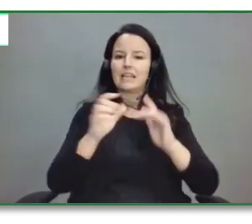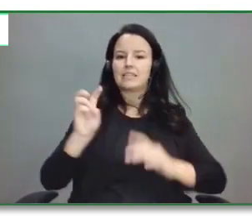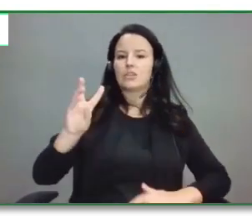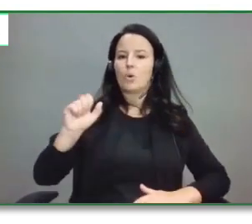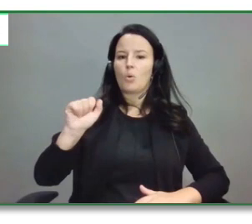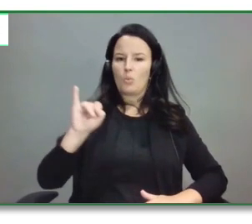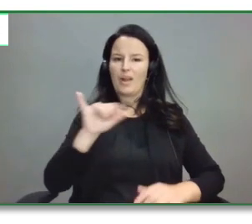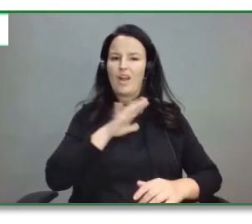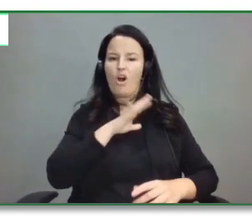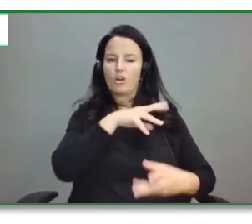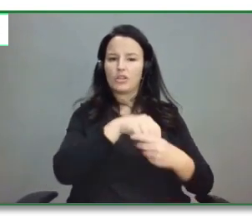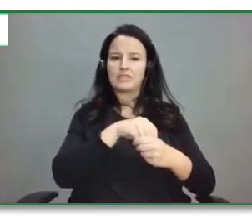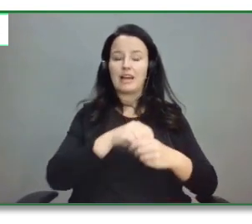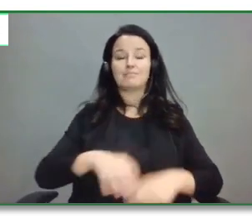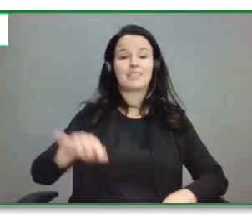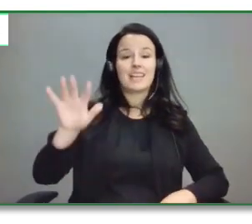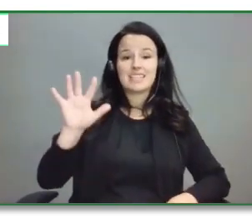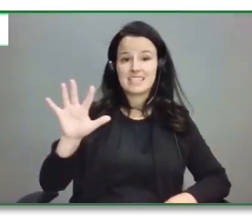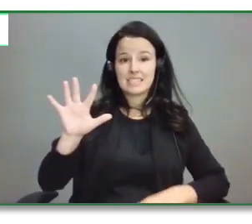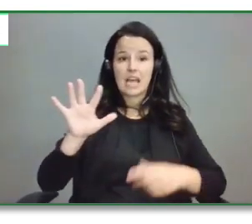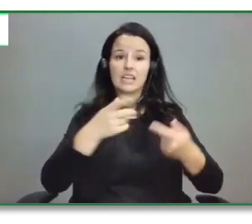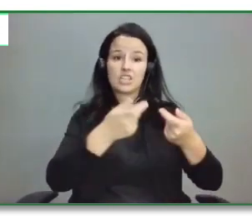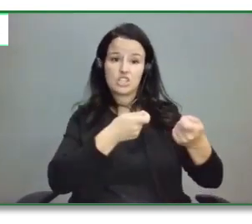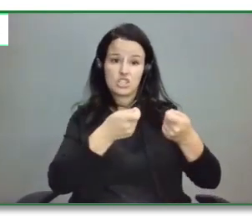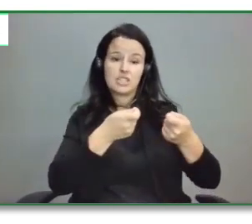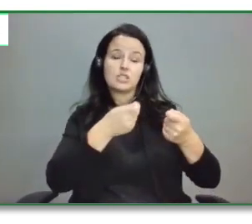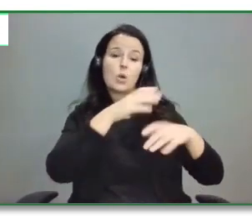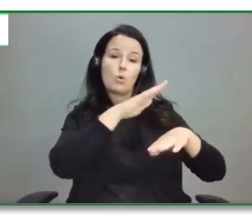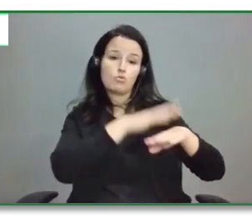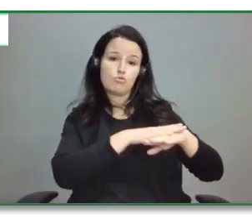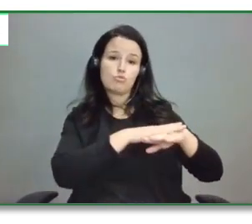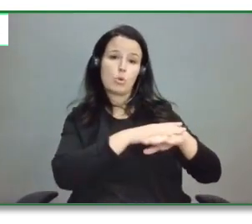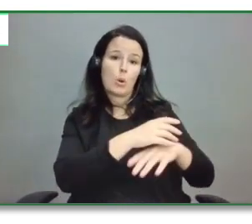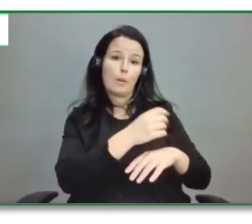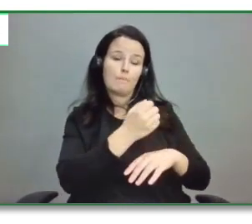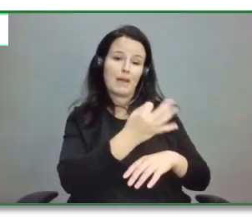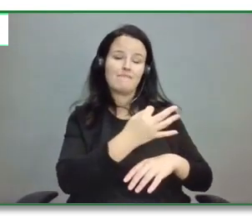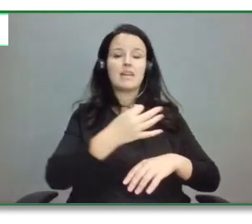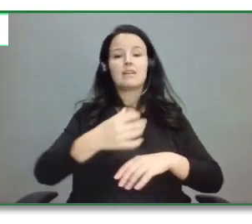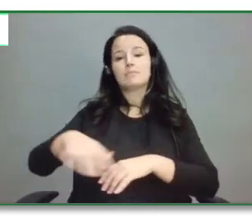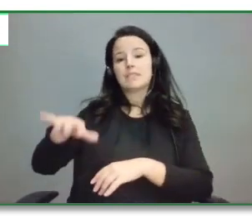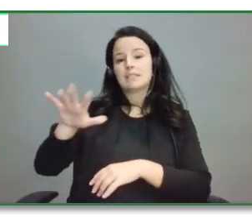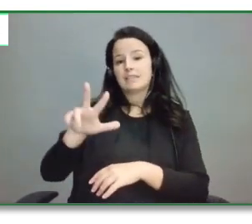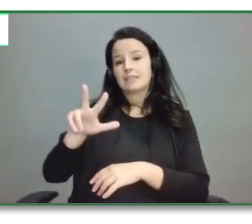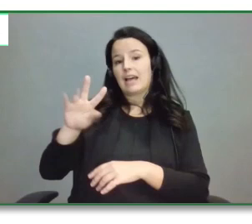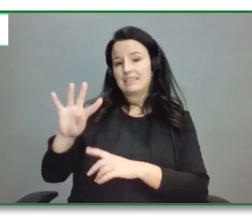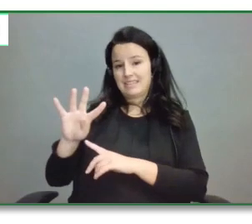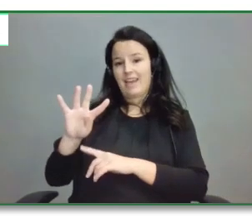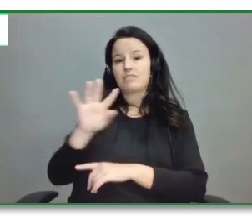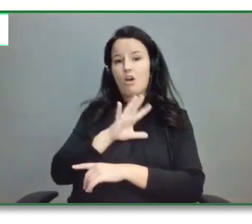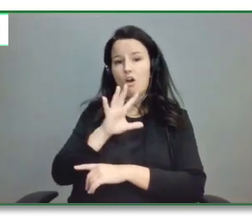par la secte privé et 34 appartenaient à l'administration publique comme le